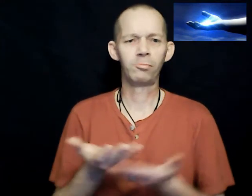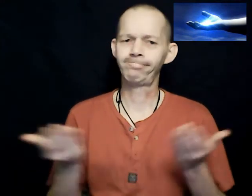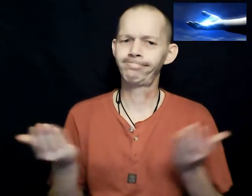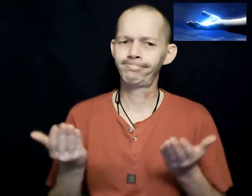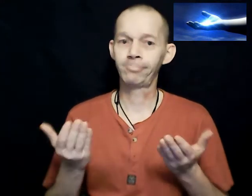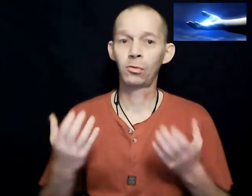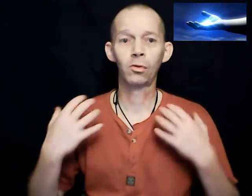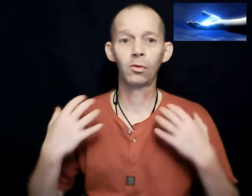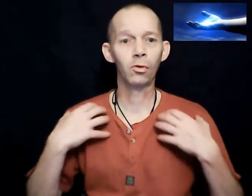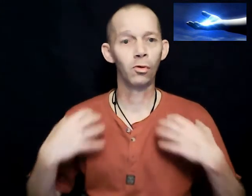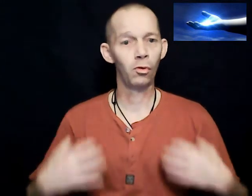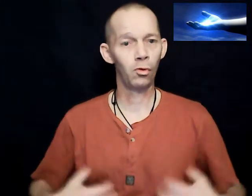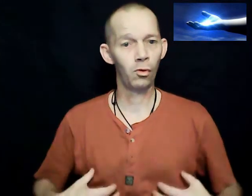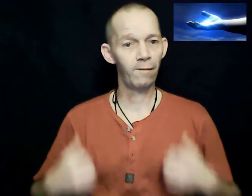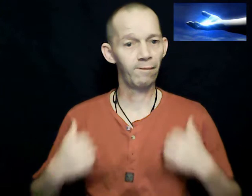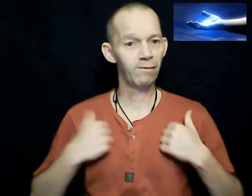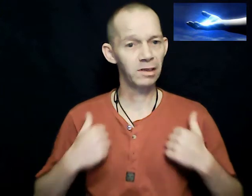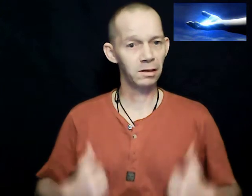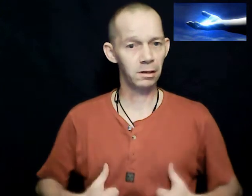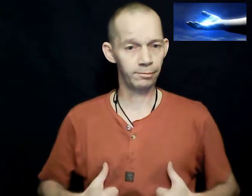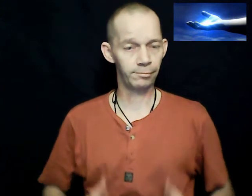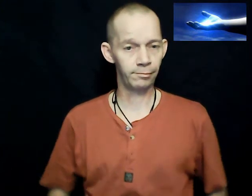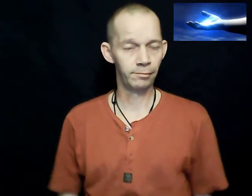Maintenant, j'informe le "corps physique"